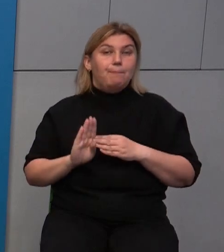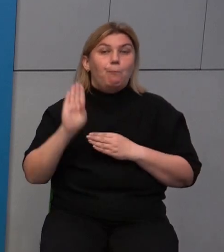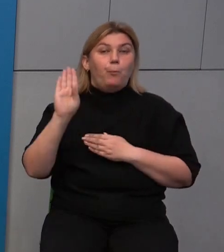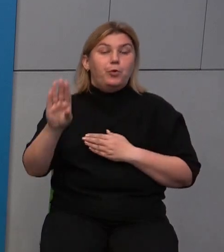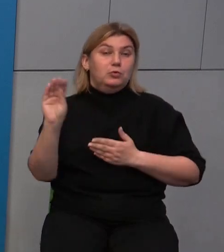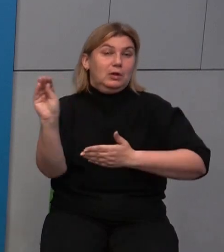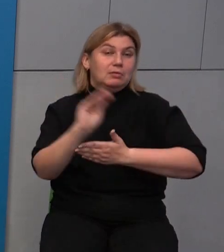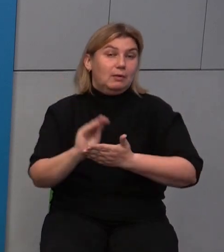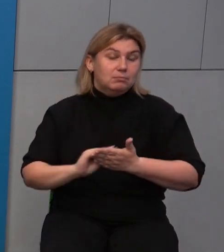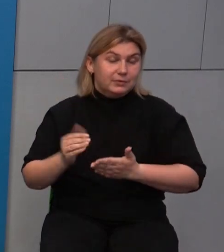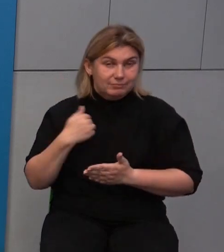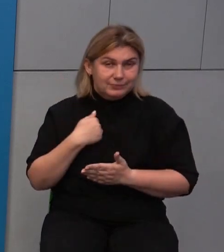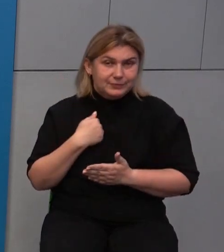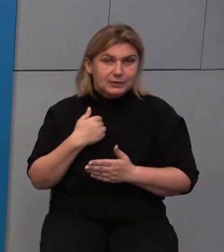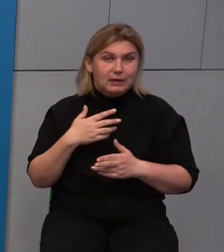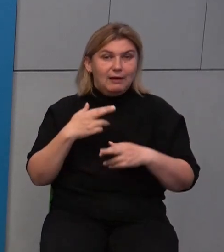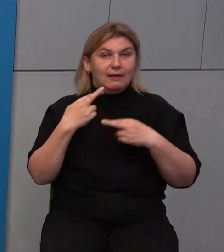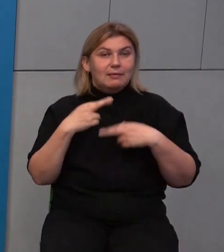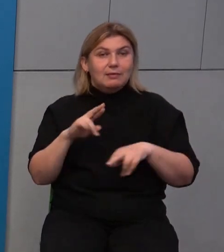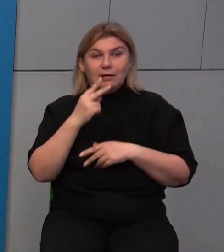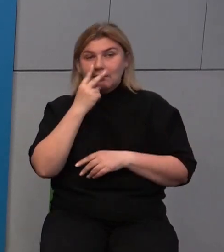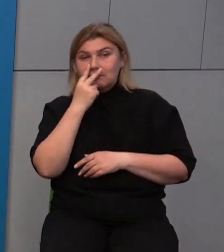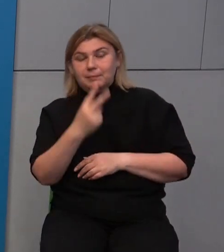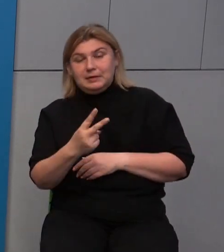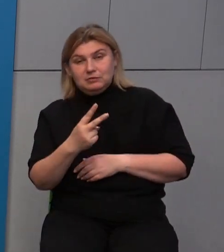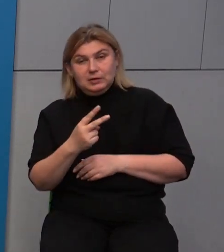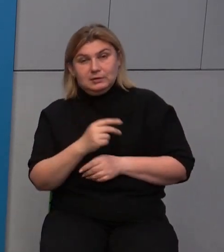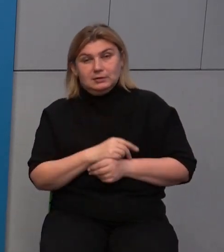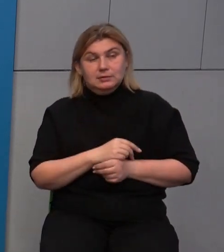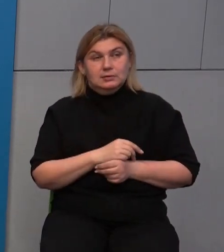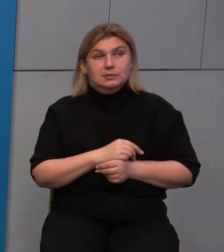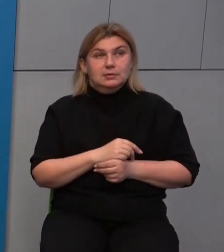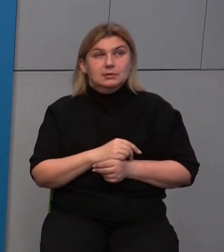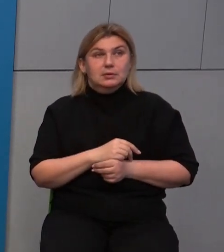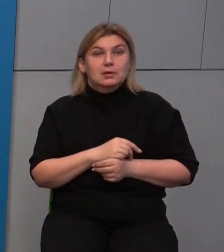i pisane były też z zupełnie innej perspektywy. Natomiast tu on otwierał,